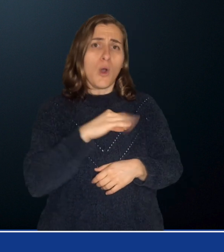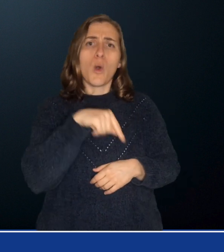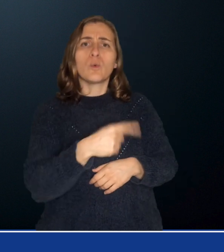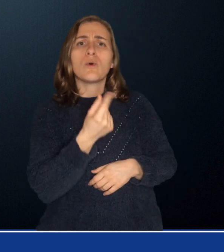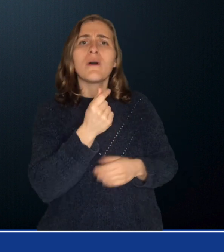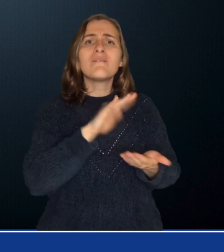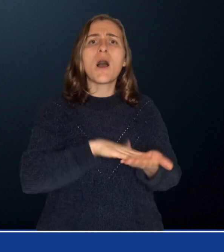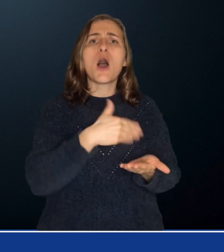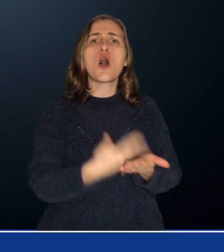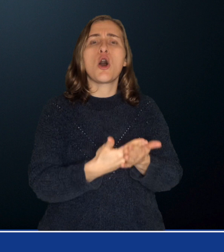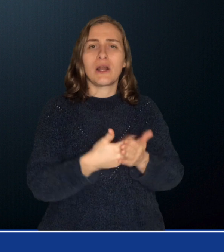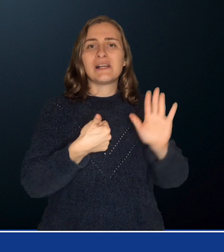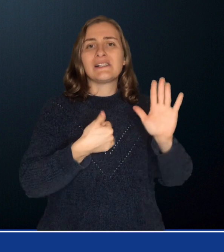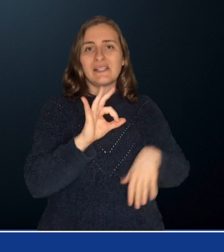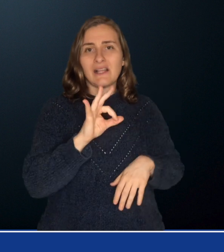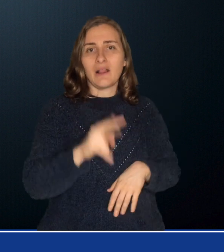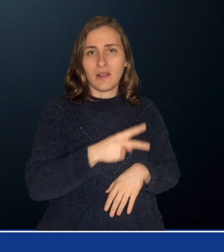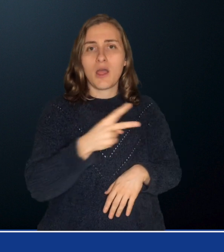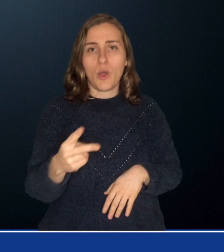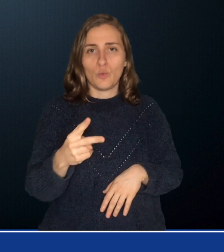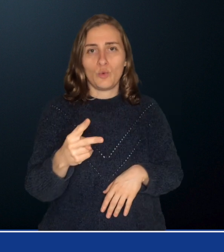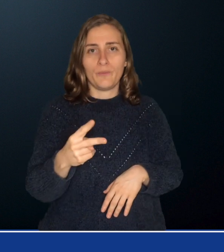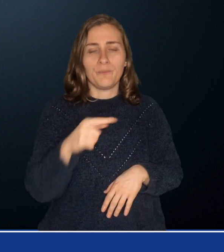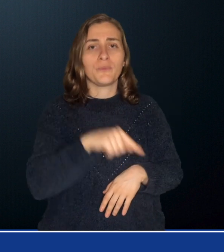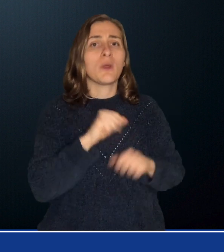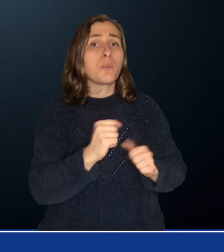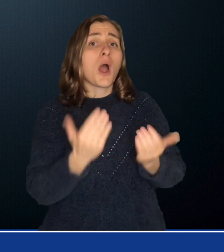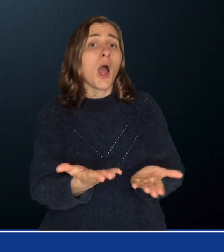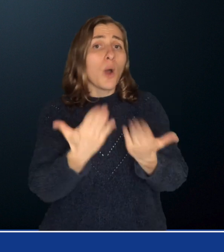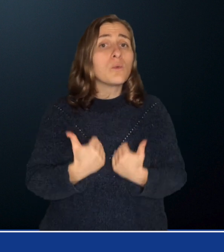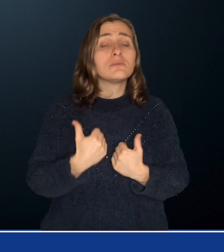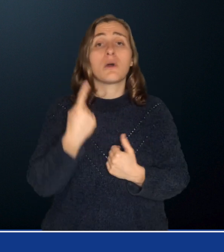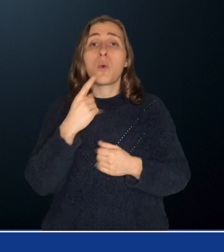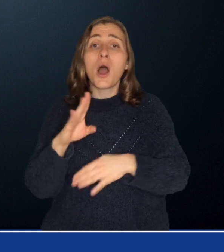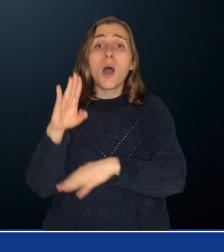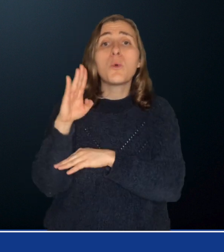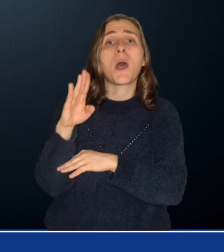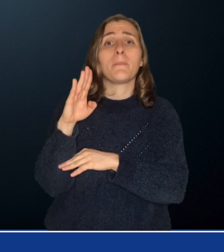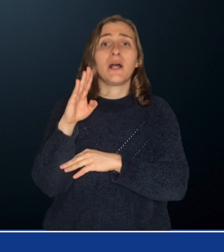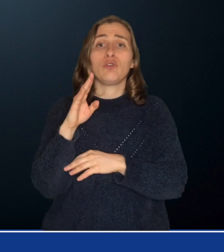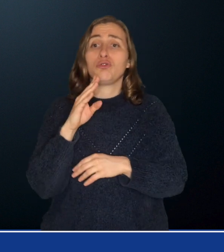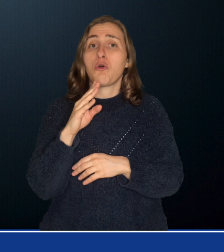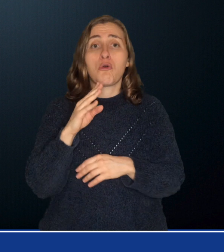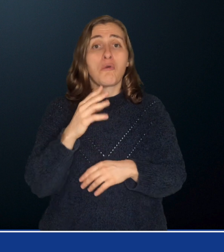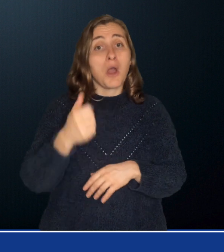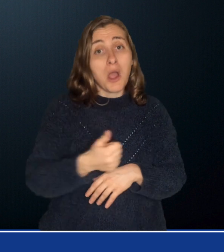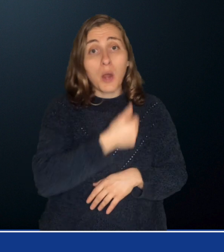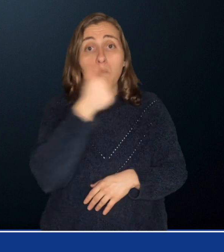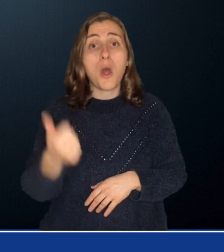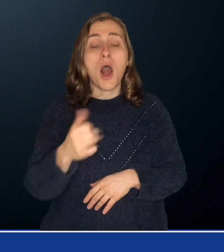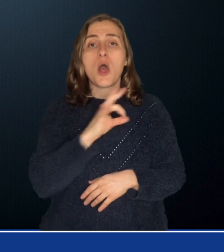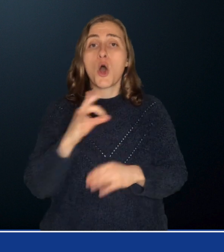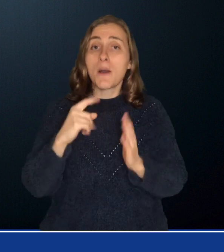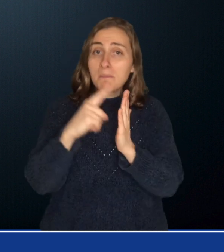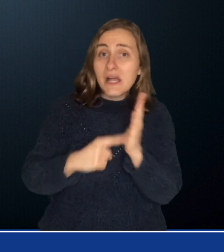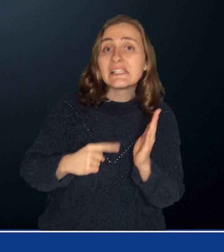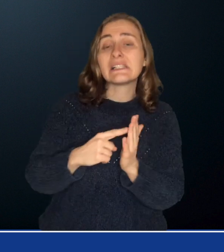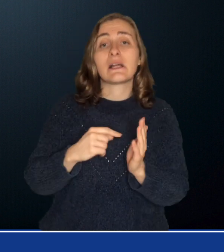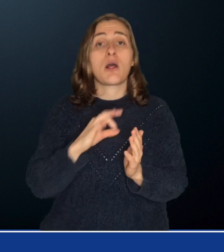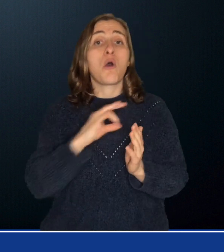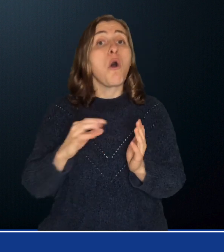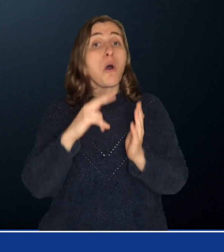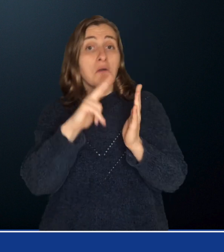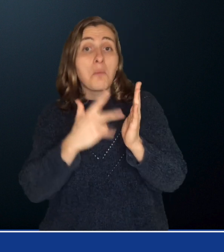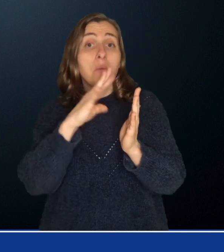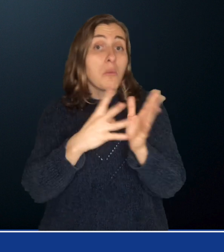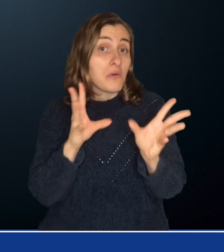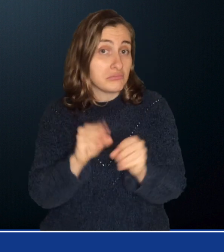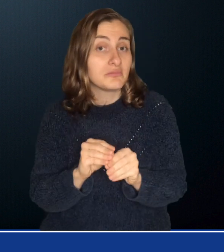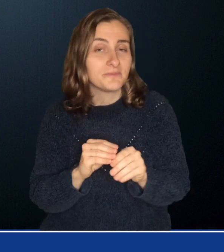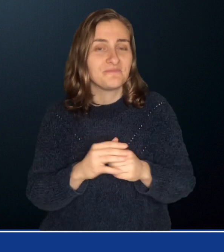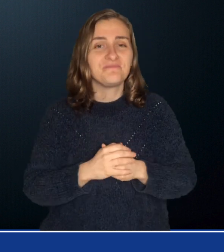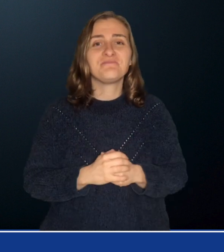Ogni buono è pari ad un massimo di 60€ ed è utilizzabile per un solo abbonamento (che può essere annuale, mensile o per più mensilità).